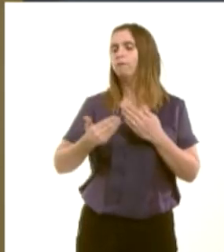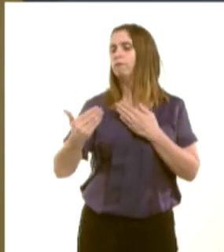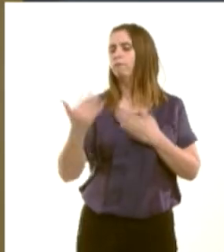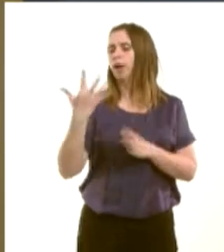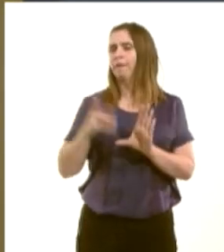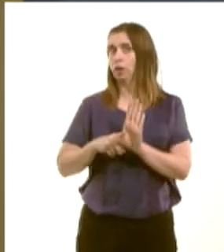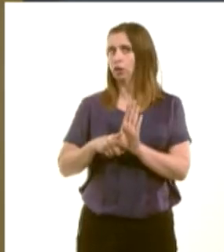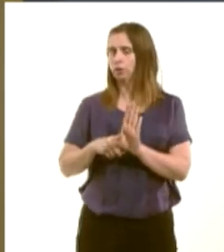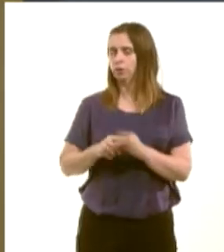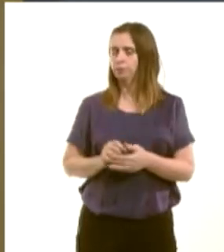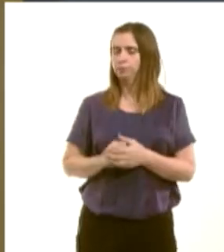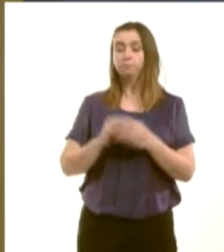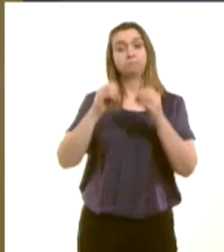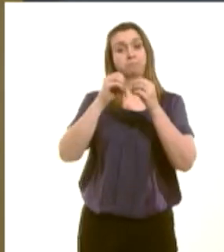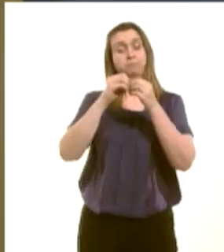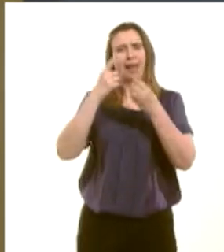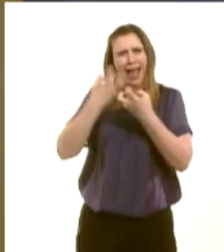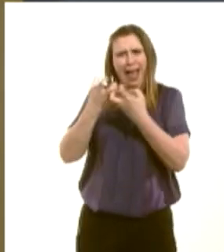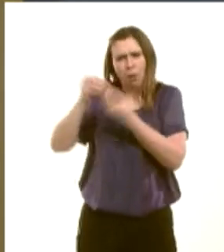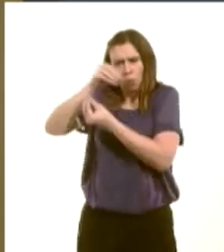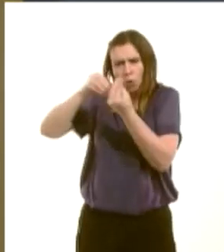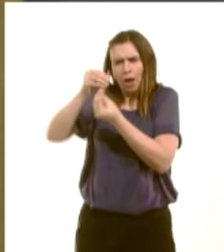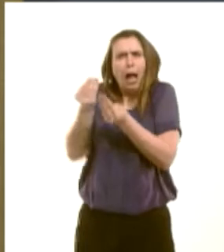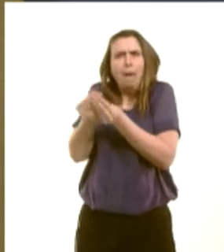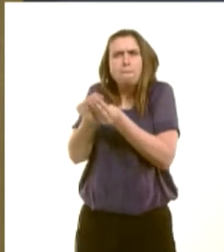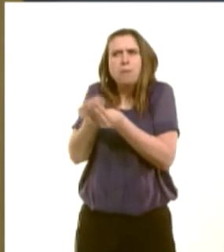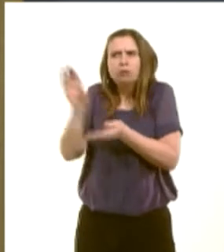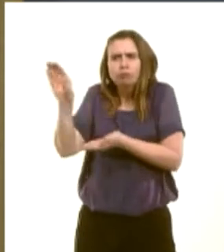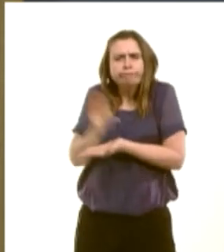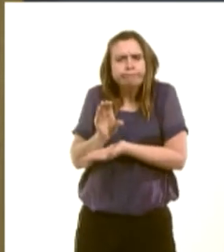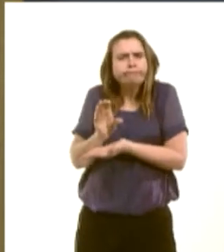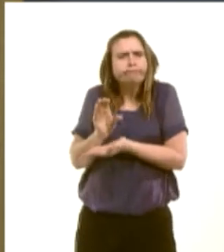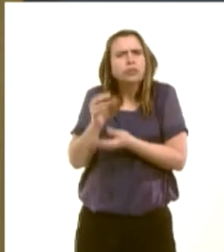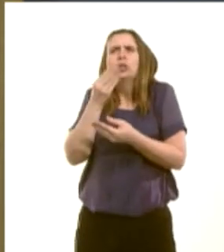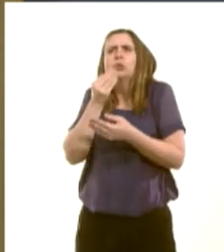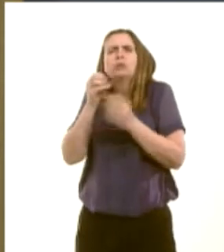wrth gwrs ac yn dod a £400 y pen yn fwy i bobl yr Alban nag i Gymru. Beth ydyír cyfiawnhad